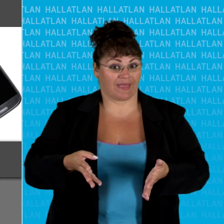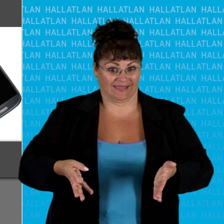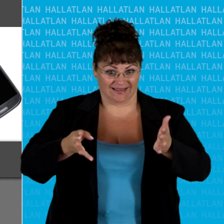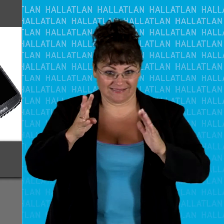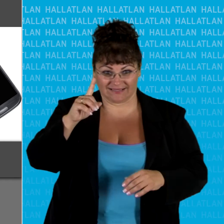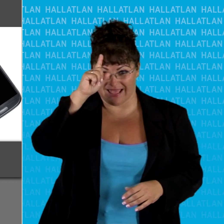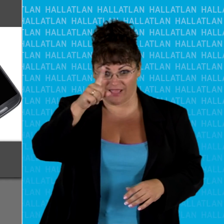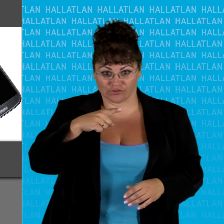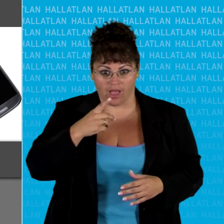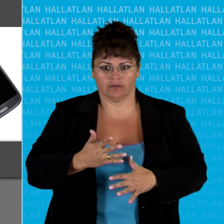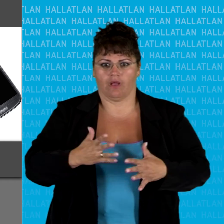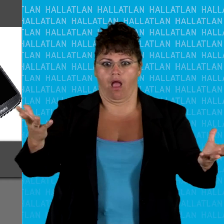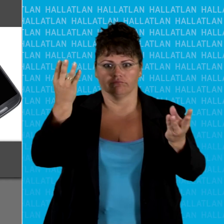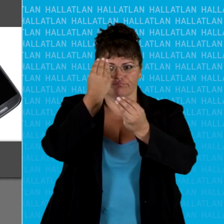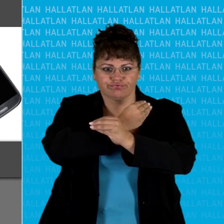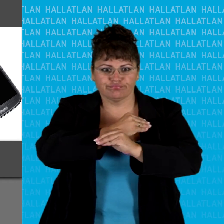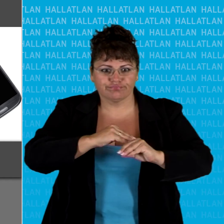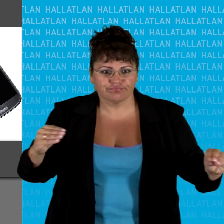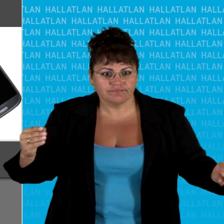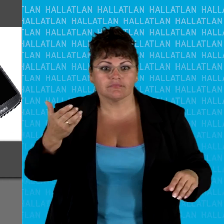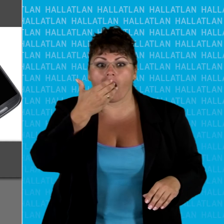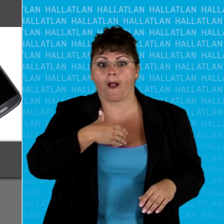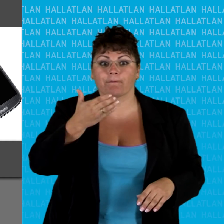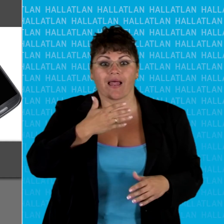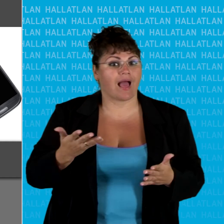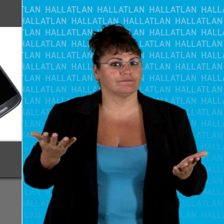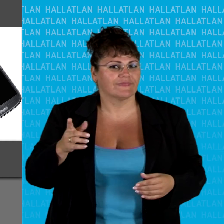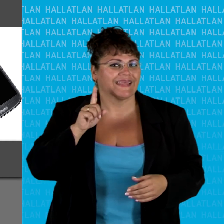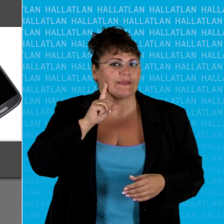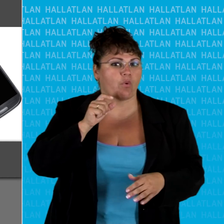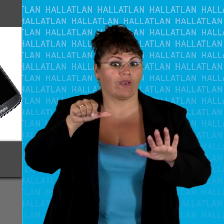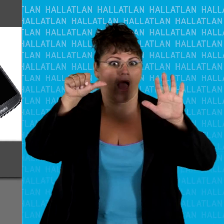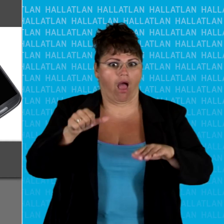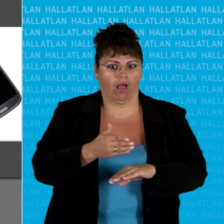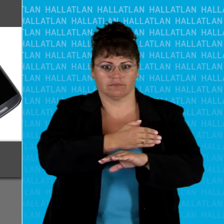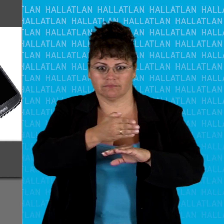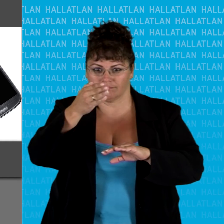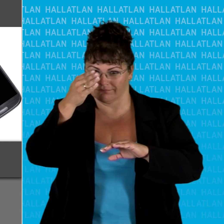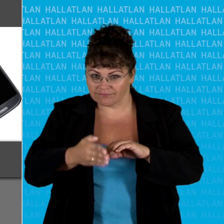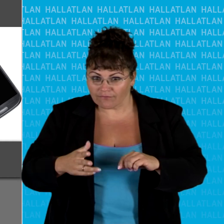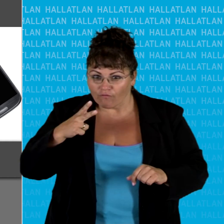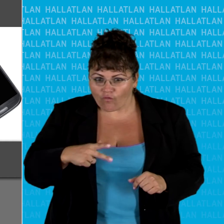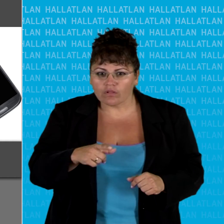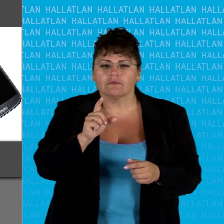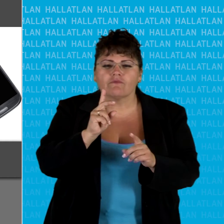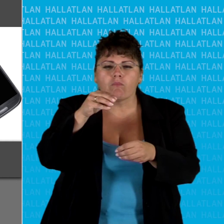A szeptember 9-én este nagy bejelentéssel készülő Apple egészen az iPhone 6-ig